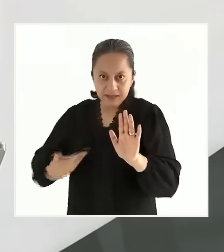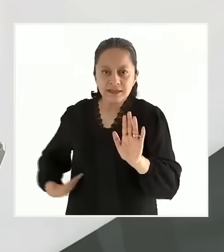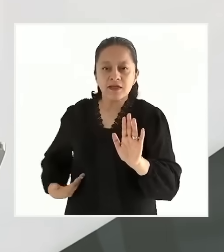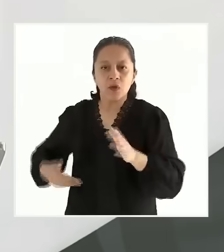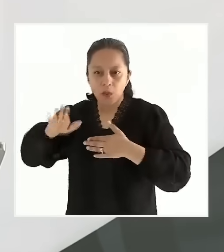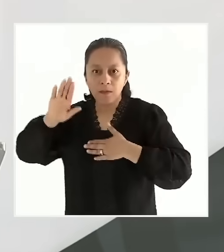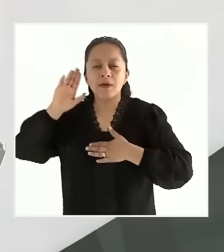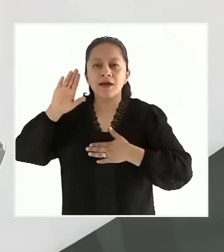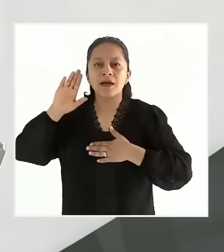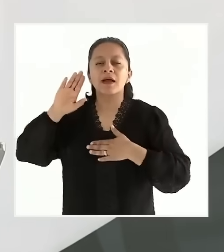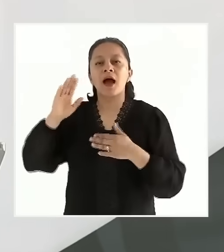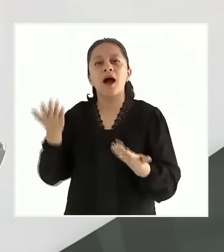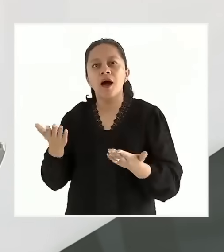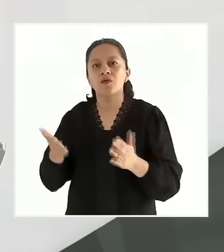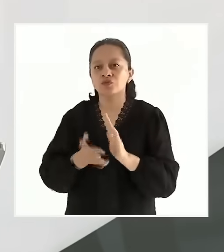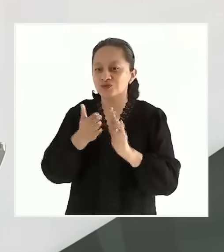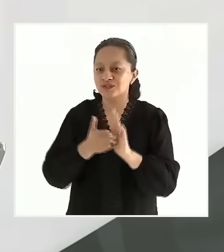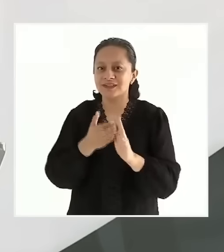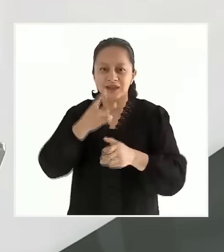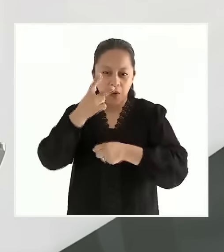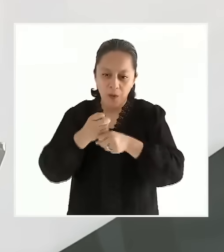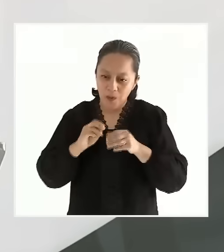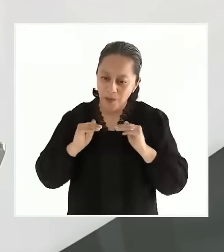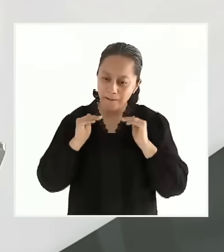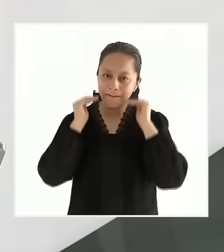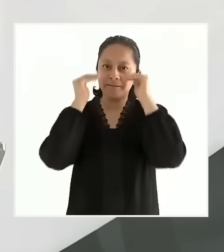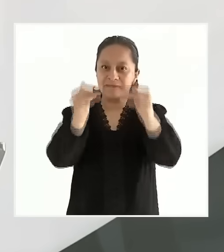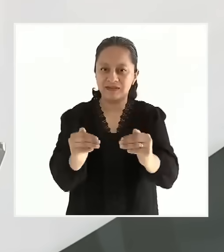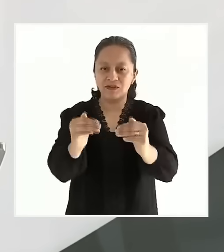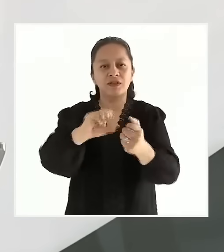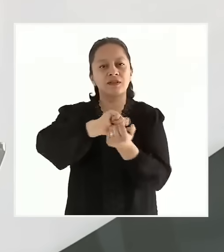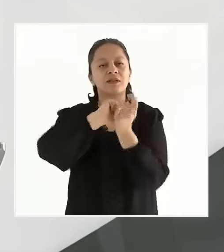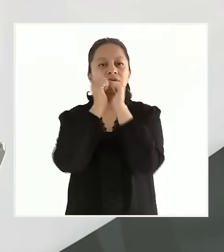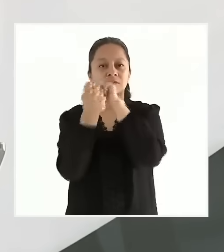el segundo piso de la transformación. Por ello, quiero reconocer el liderazgo de